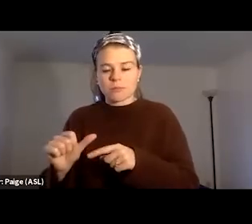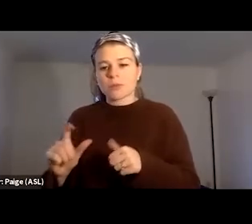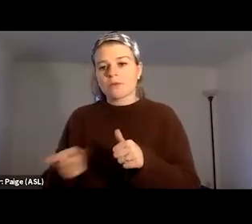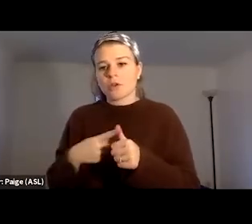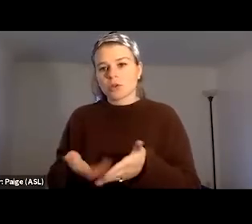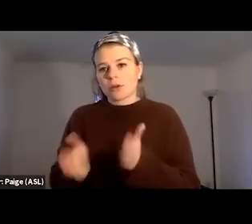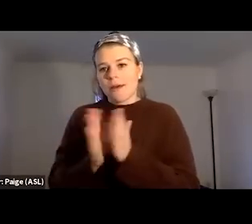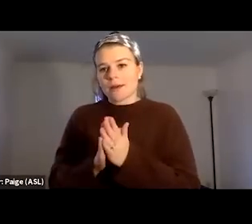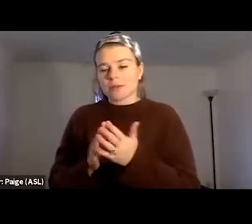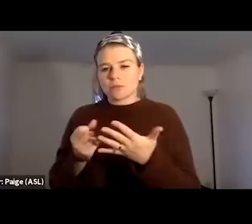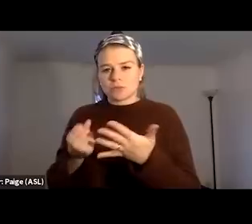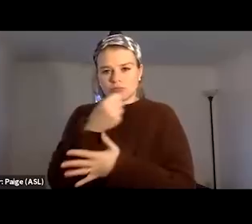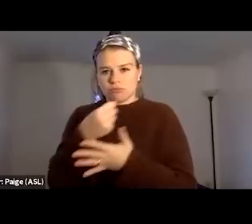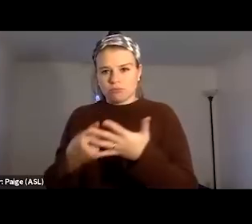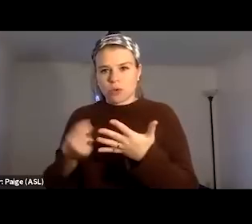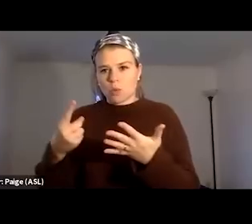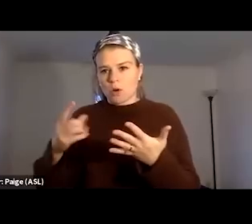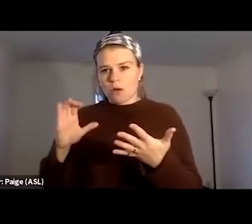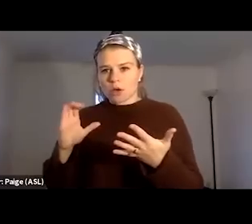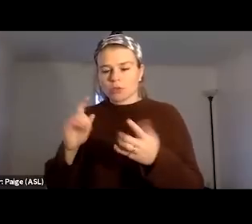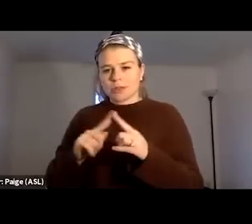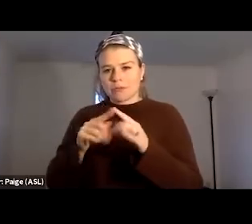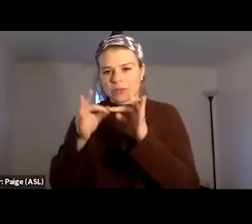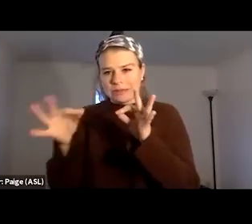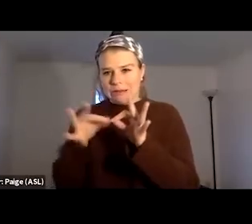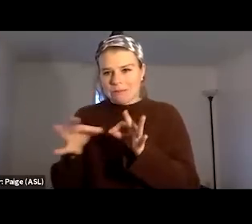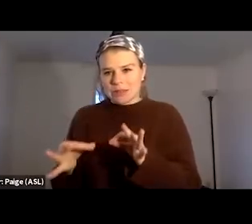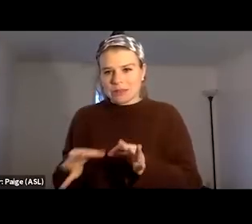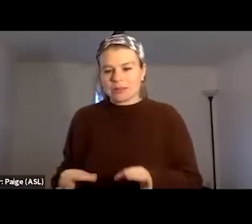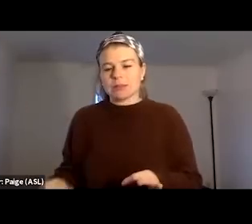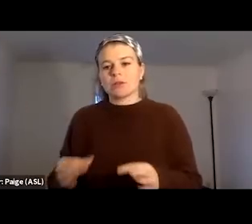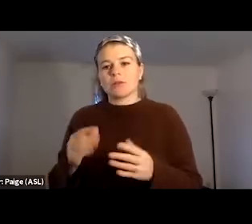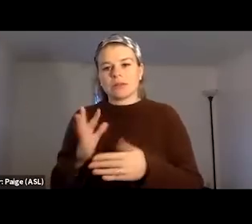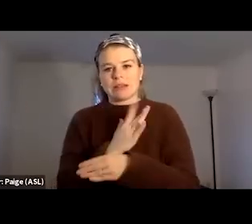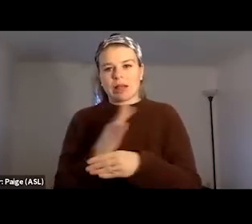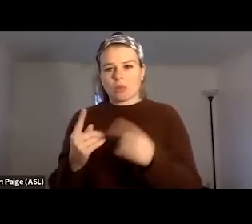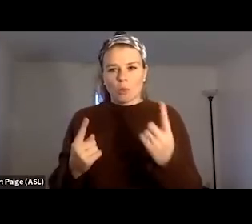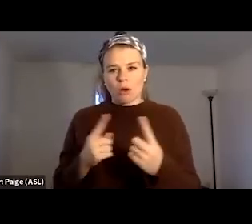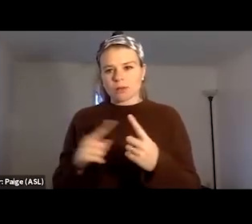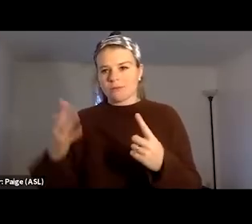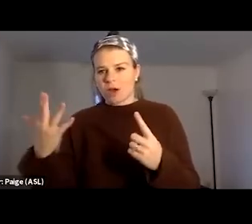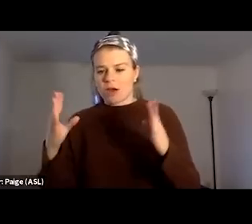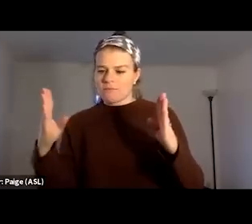las 100 declaraciones de ciudadanía en una escala de Likert del uno al cinco en función de cuán importante era cada declaración